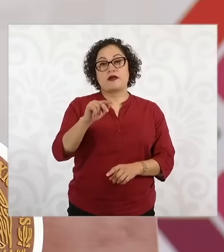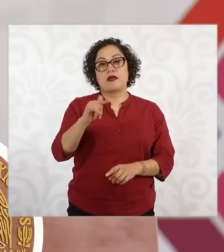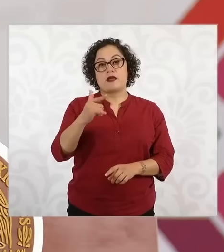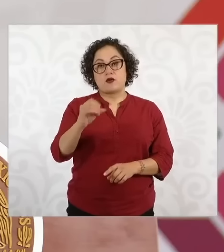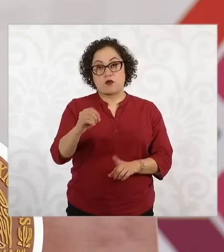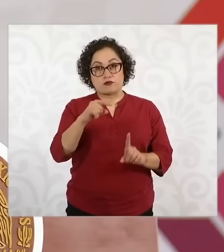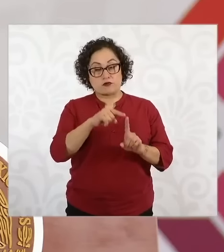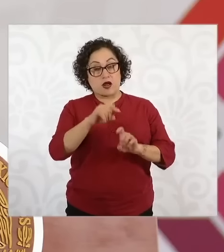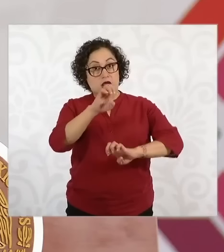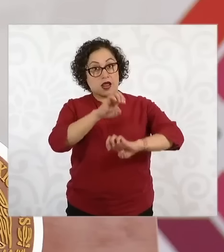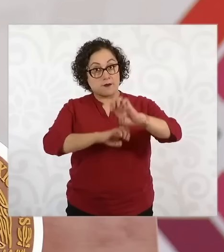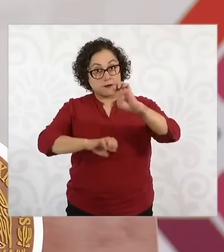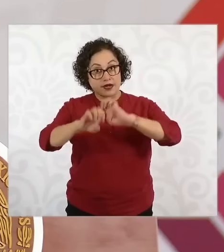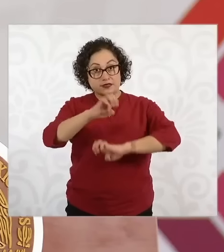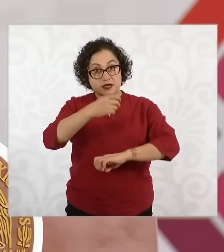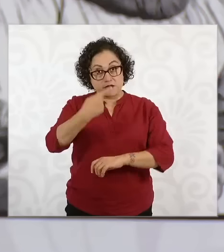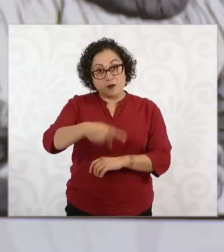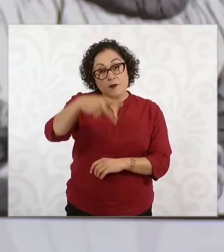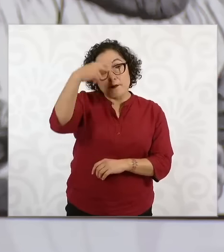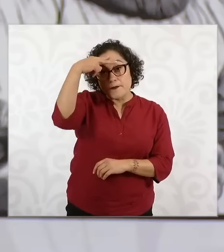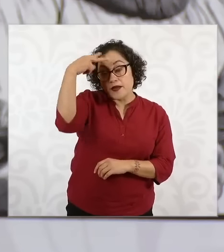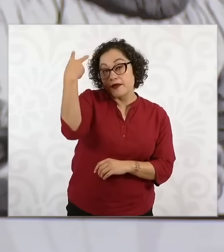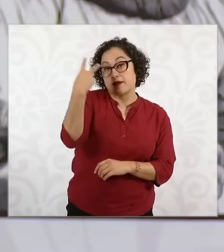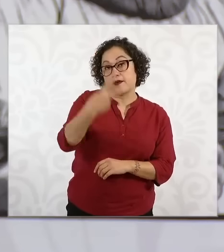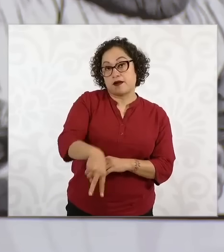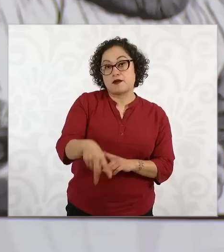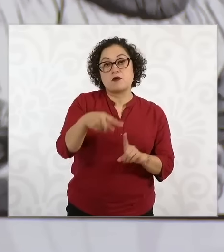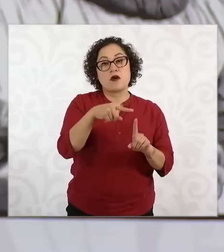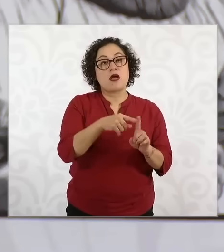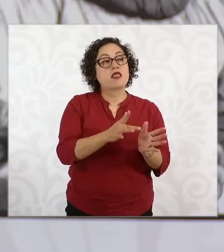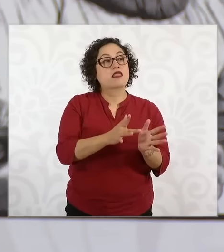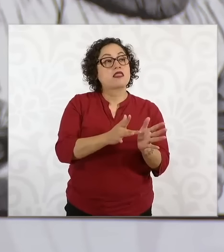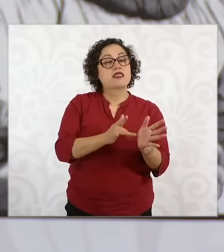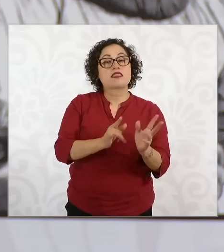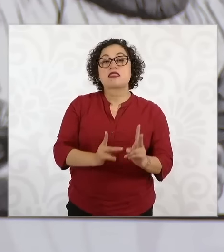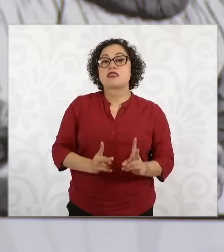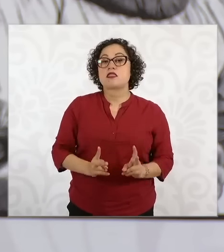lo suba a su red